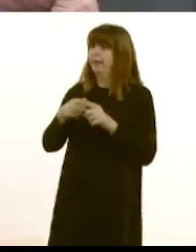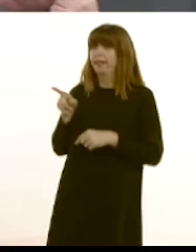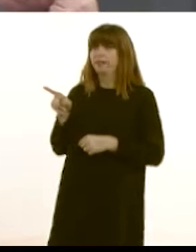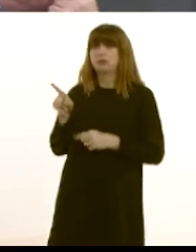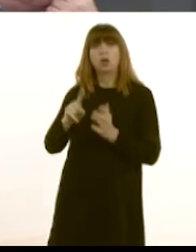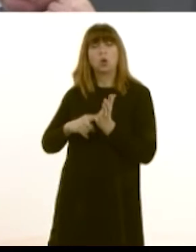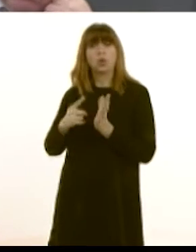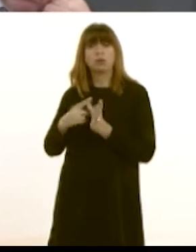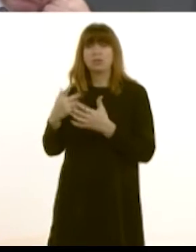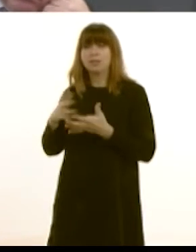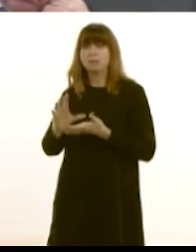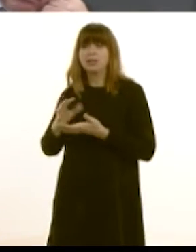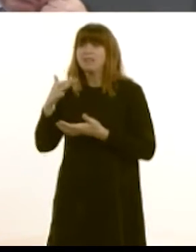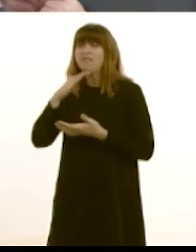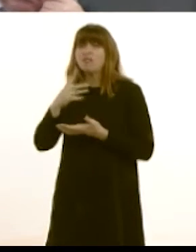helpuír bobl yna i ddod yn Ùl ar eu traed.